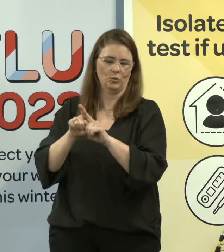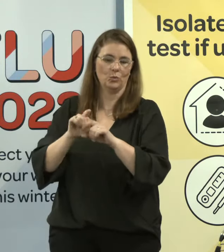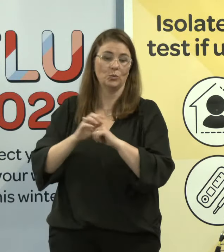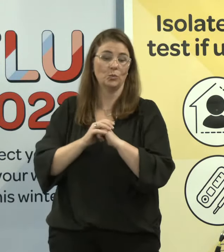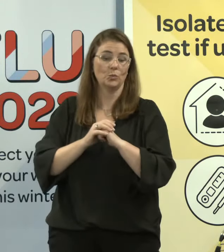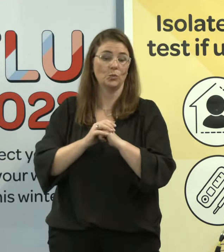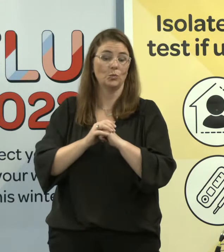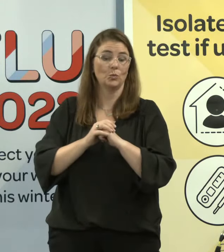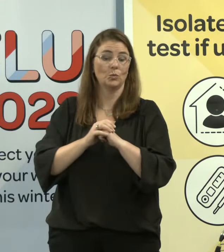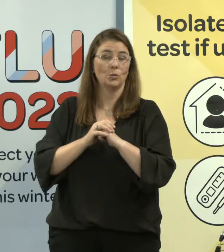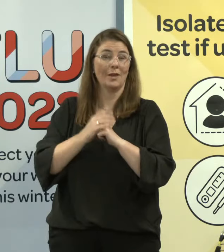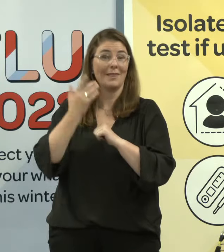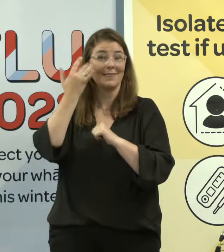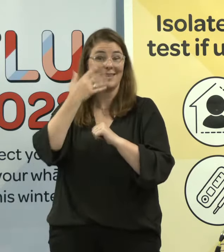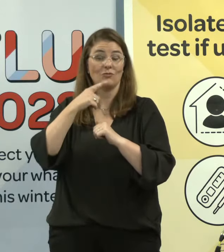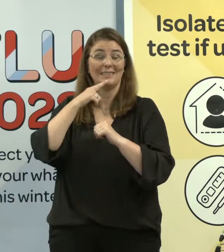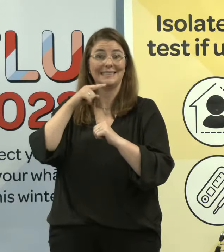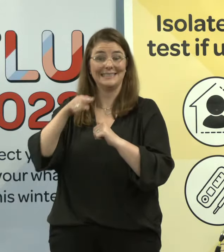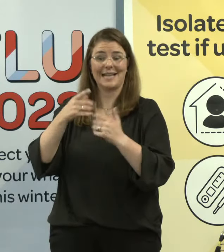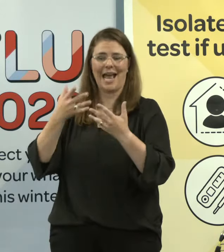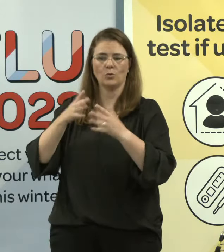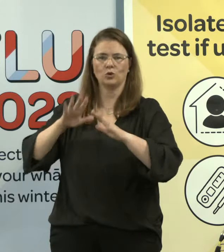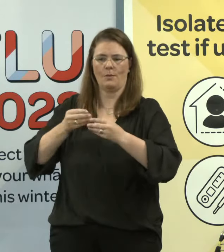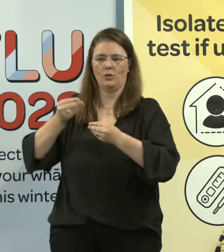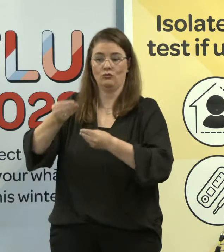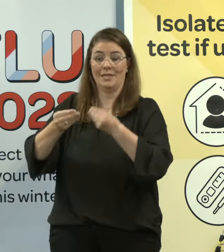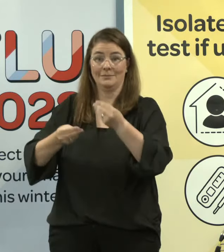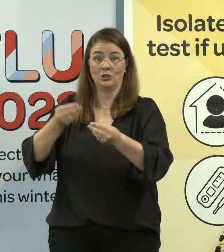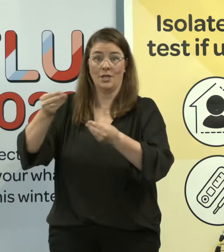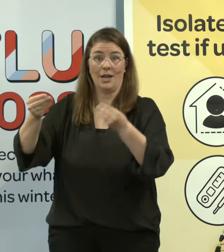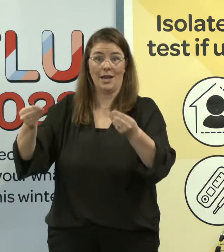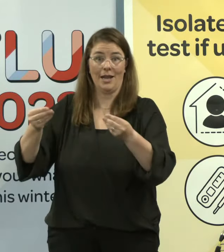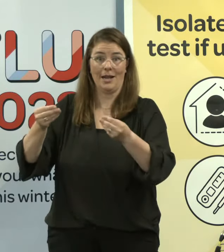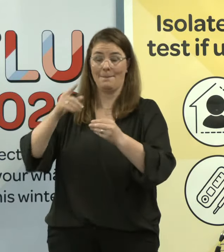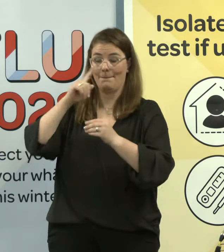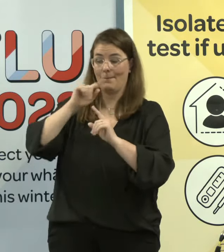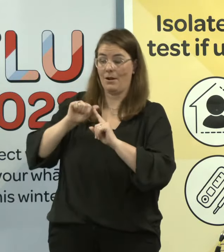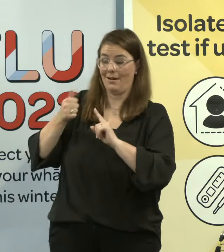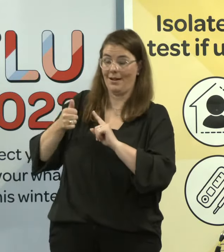maatau whakahaere nga keehi me